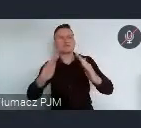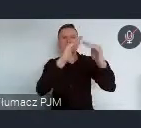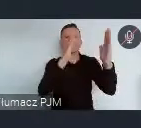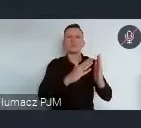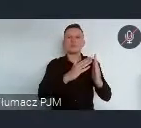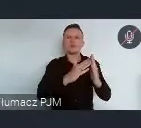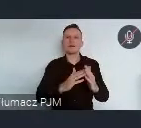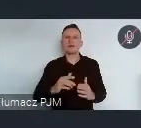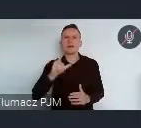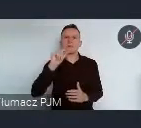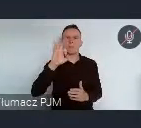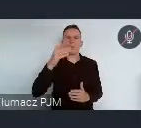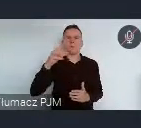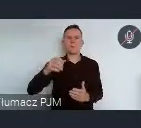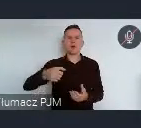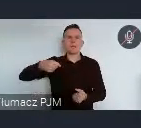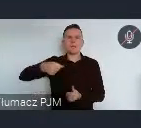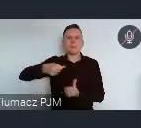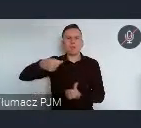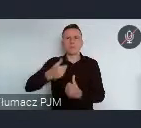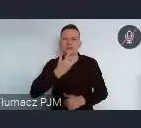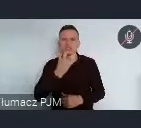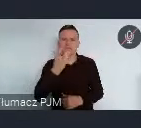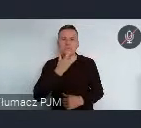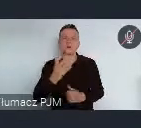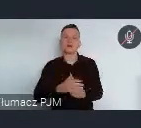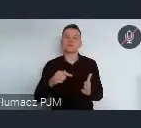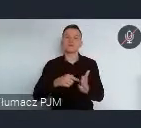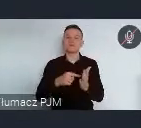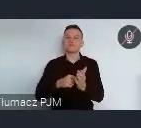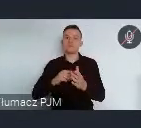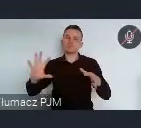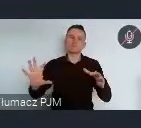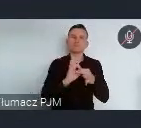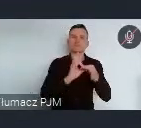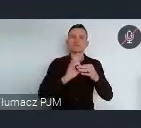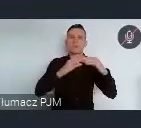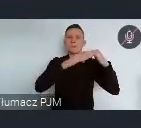których praca wspomagana jest panelami fotowoltaicznymi w Karlinie,